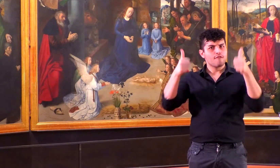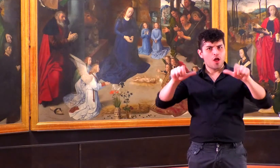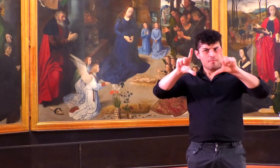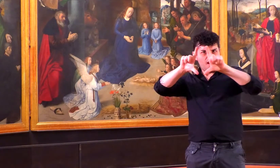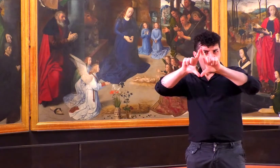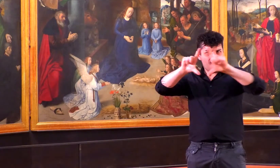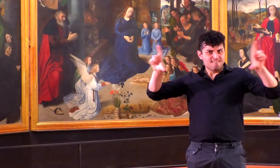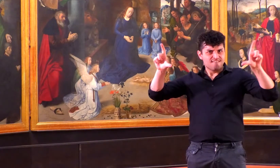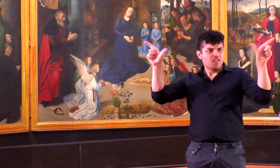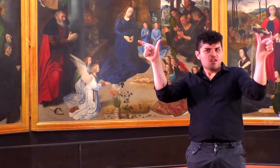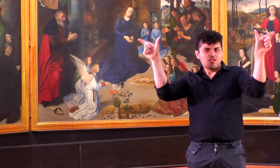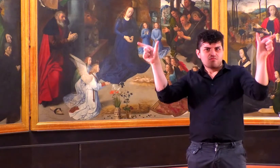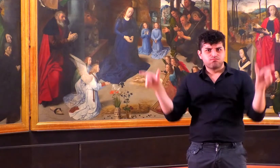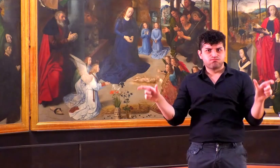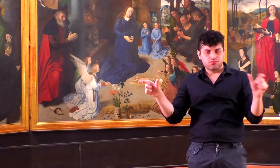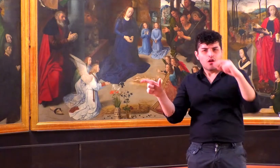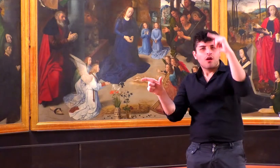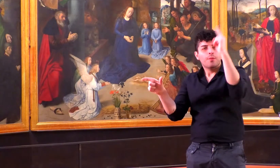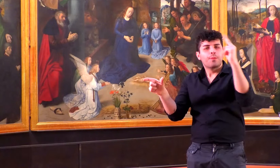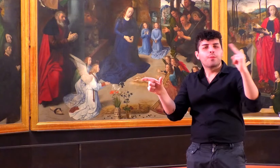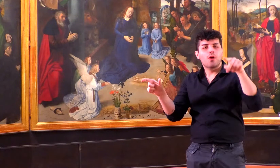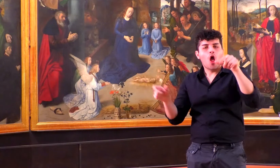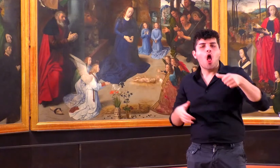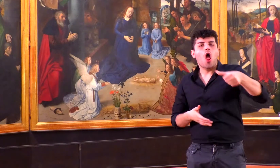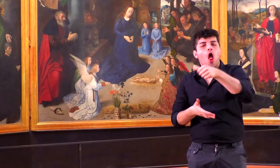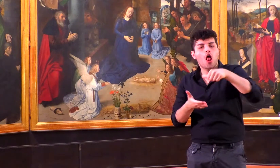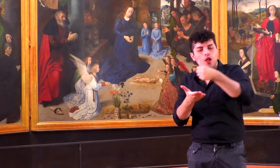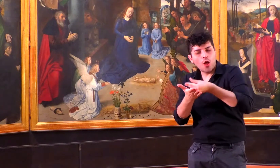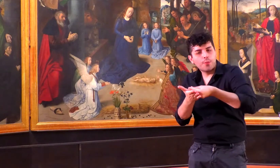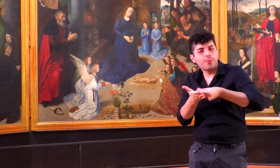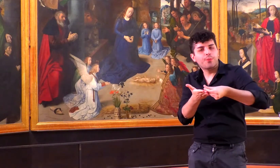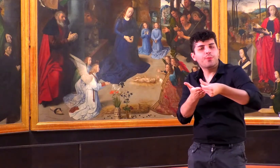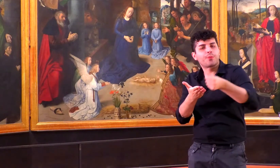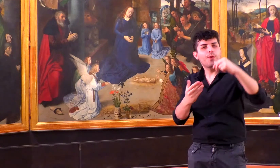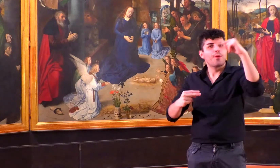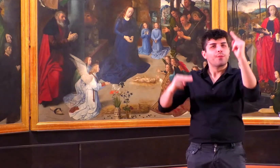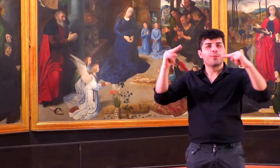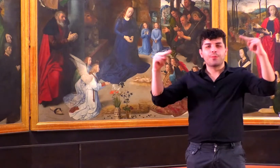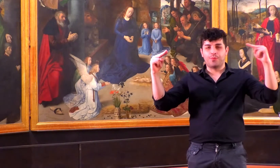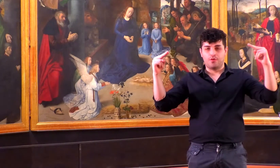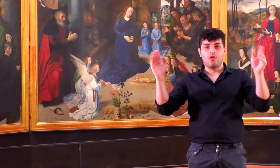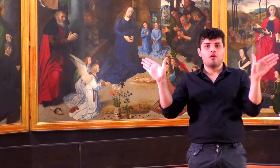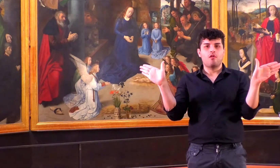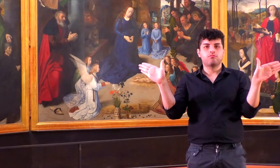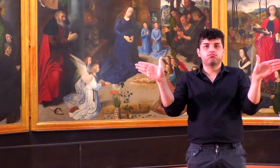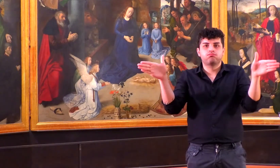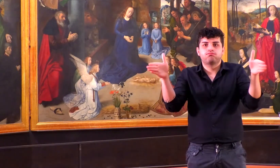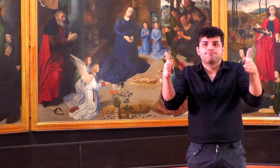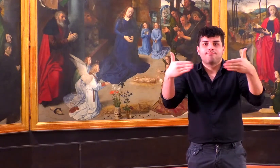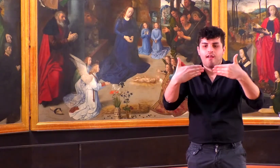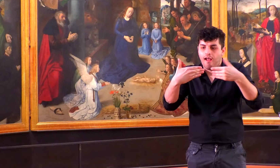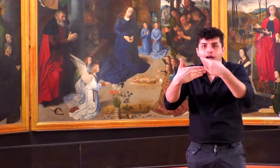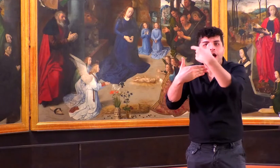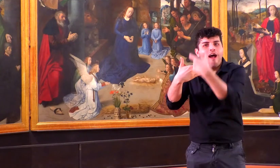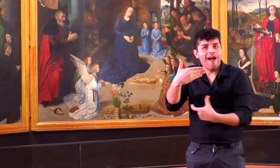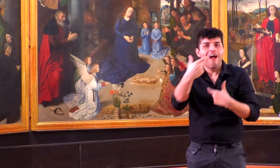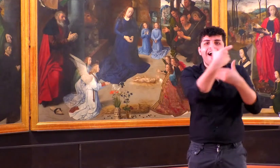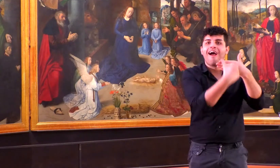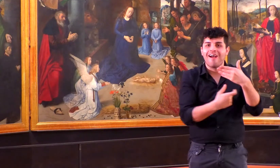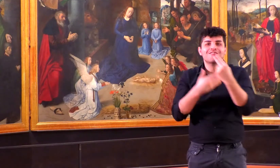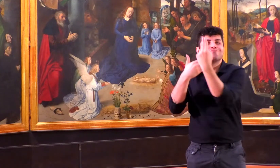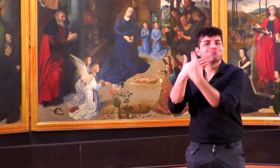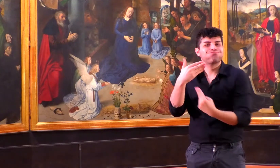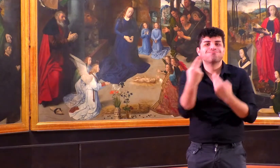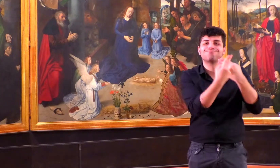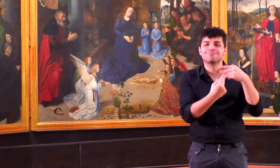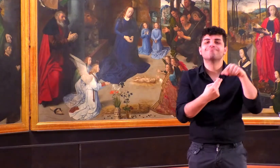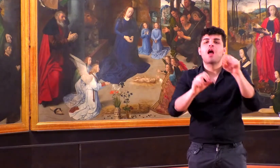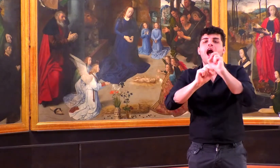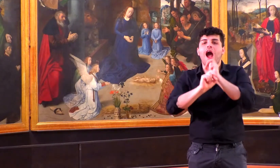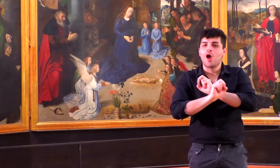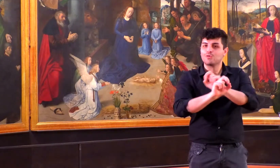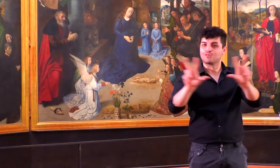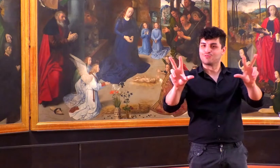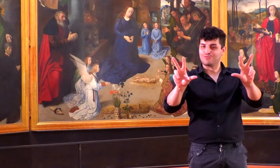I tre pannelli sono dipinti a olio e i due laterali, una volta chiusi rappresentano l’annunciazione.